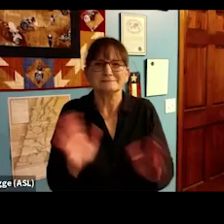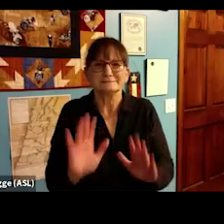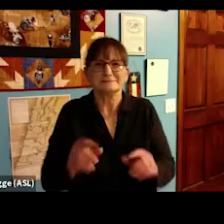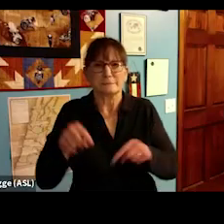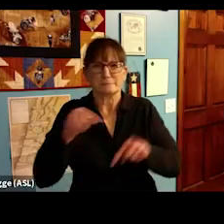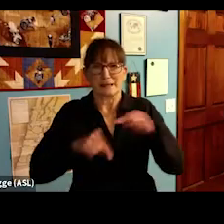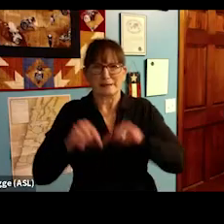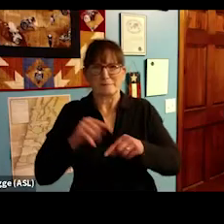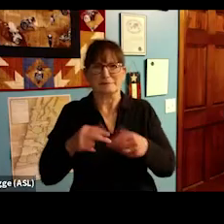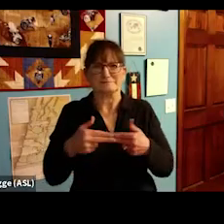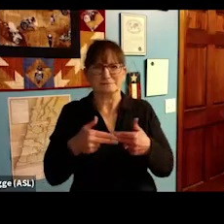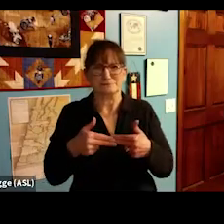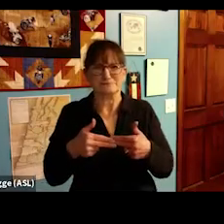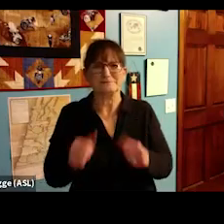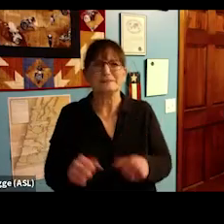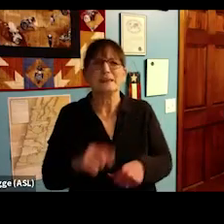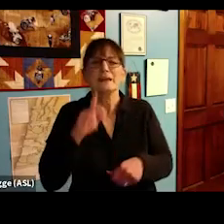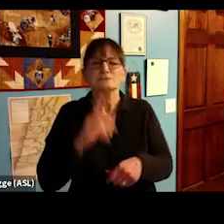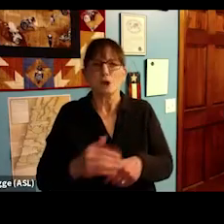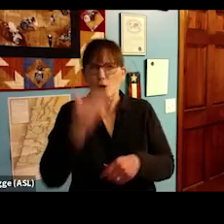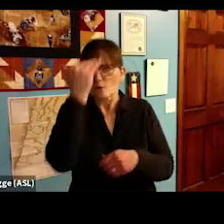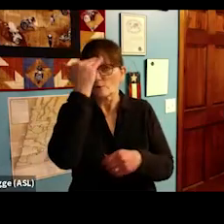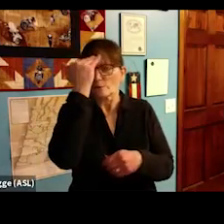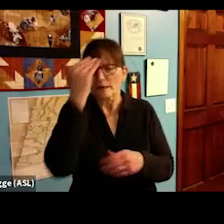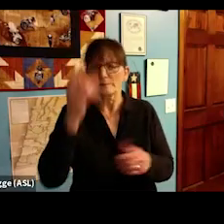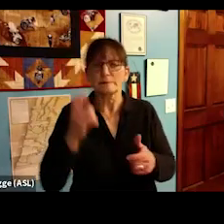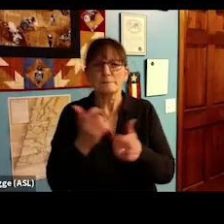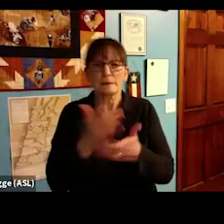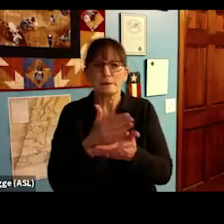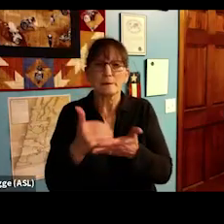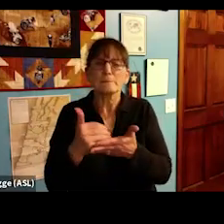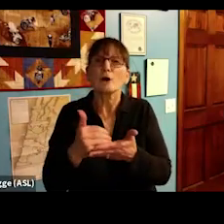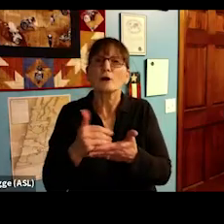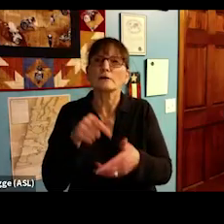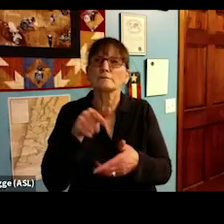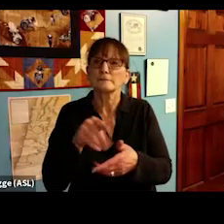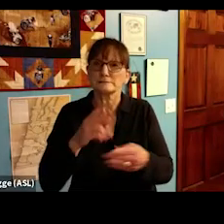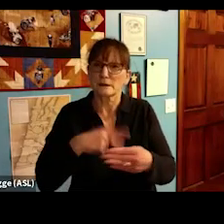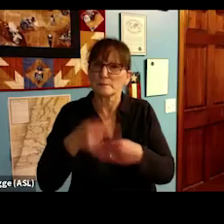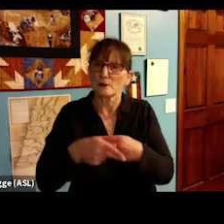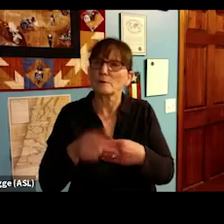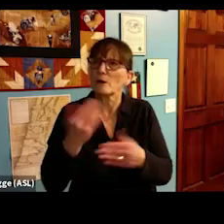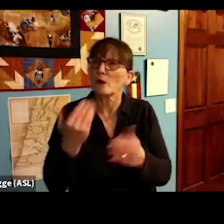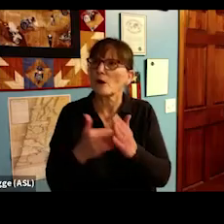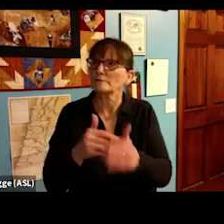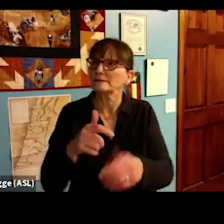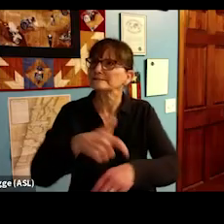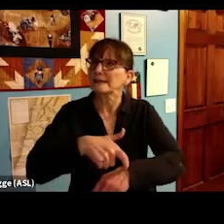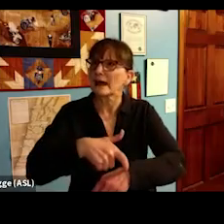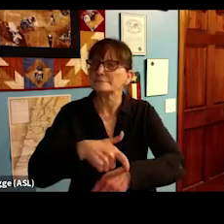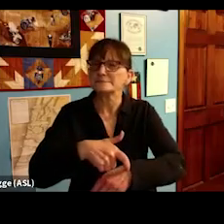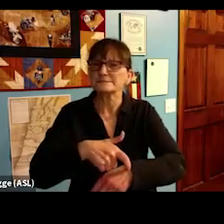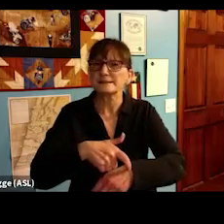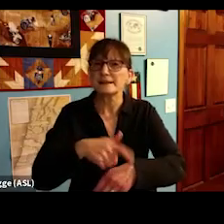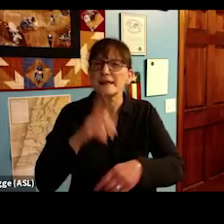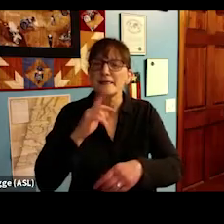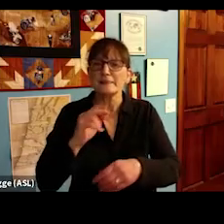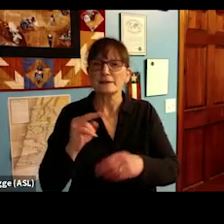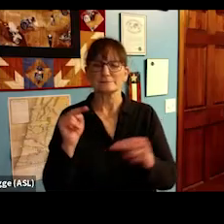Esto cubre un poco más sobre el acceso a los servicios de representantes designados